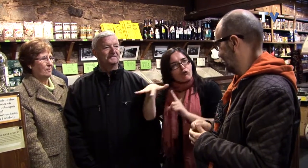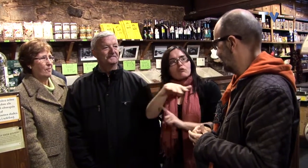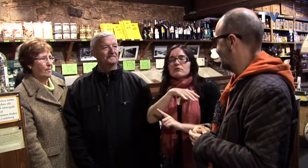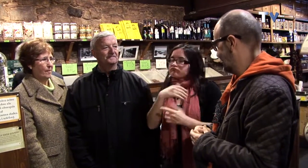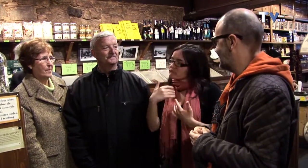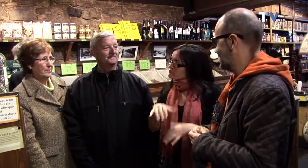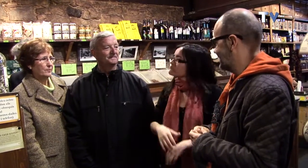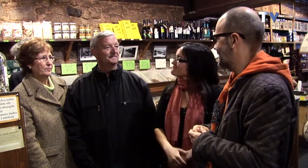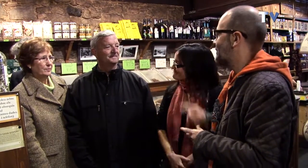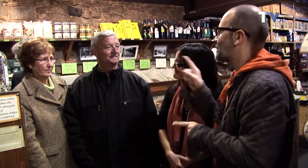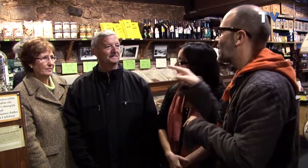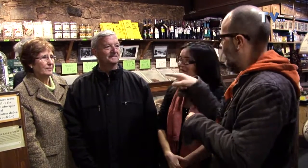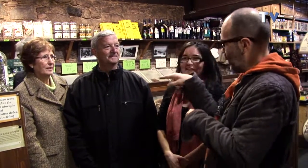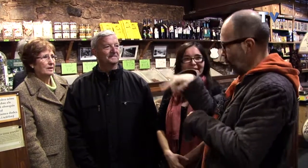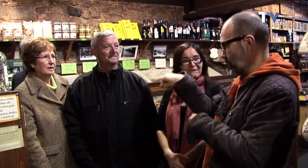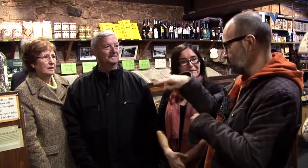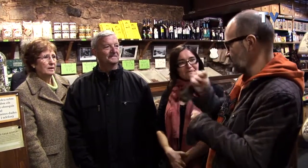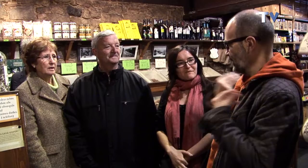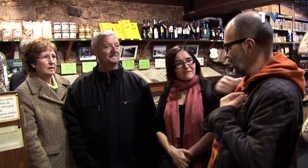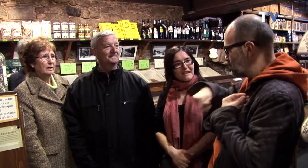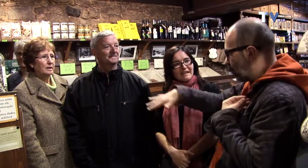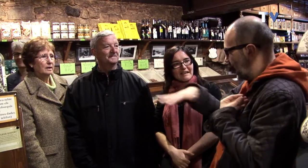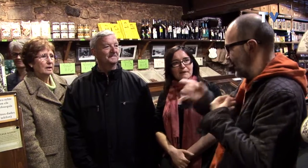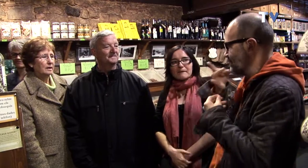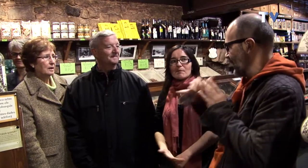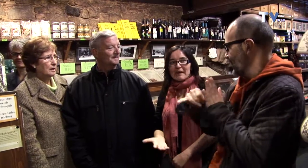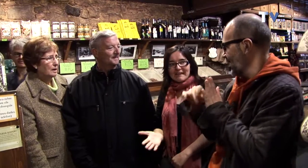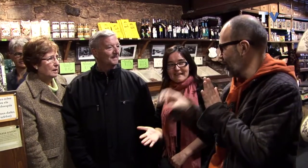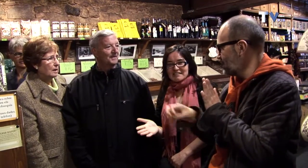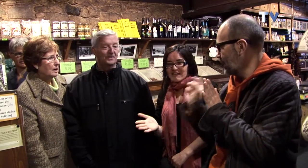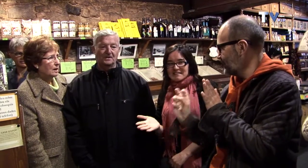A mí todo, todo.La fachada, el barrio...